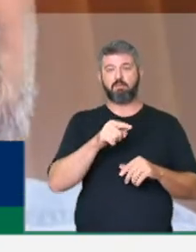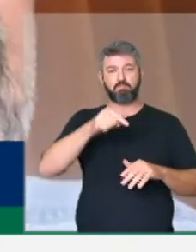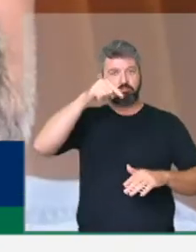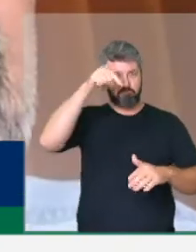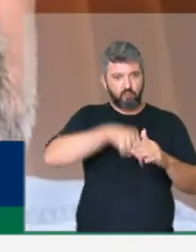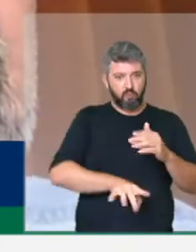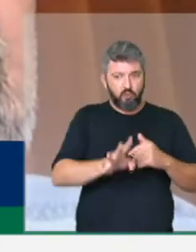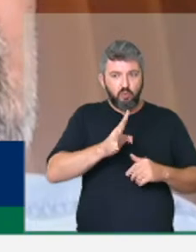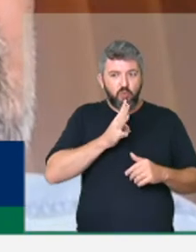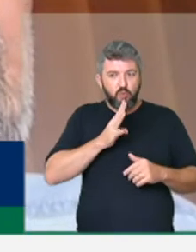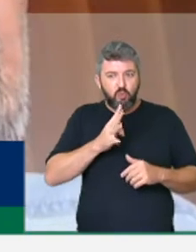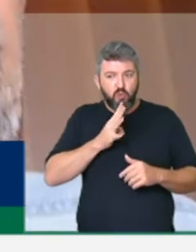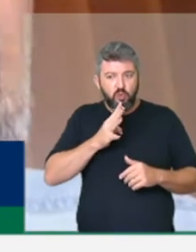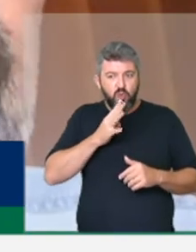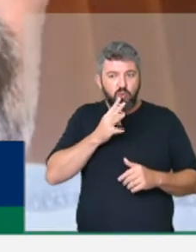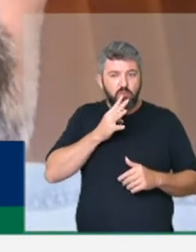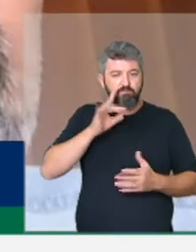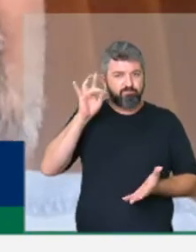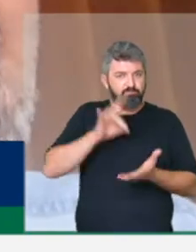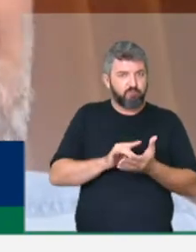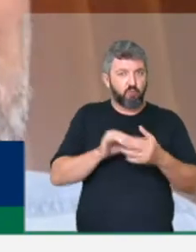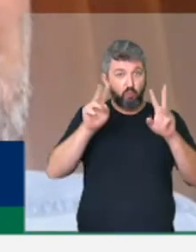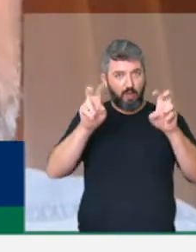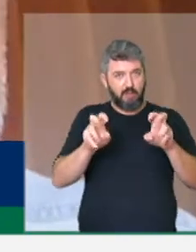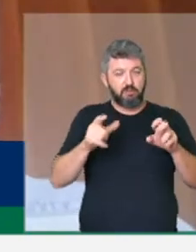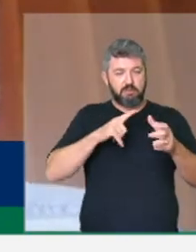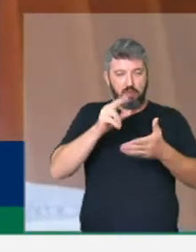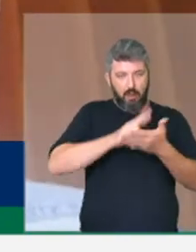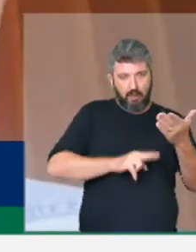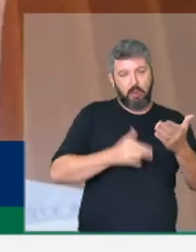QUERIA PERGUNTAR A VOSSA EXCELÊNCIA E PEDIR UMA EXPLICAÇÃO DE ONDE SAIU ESTE